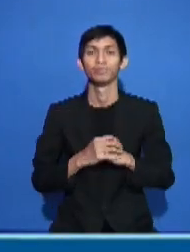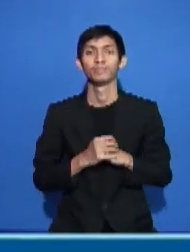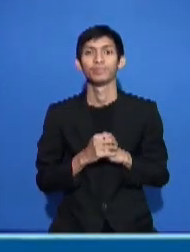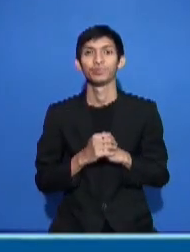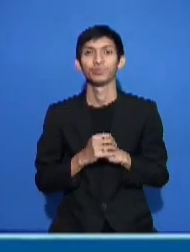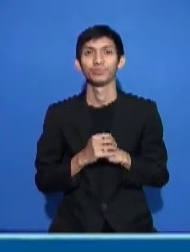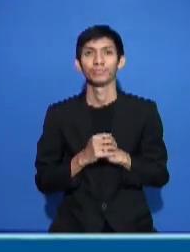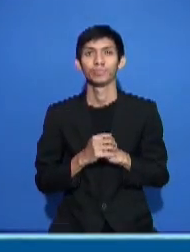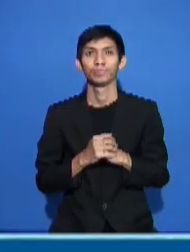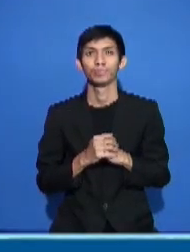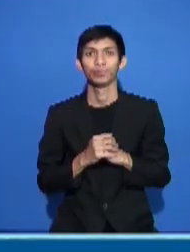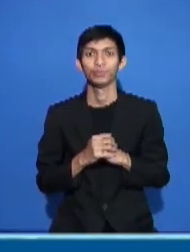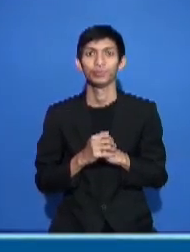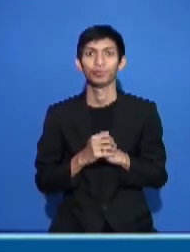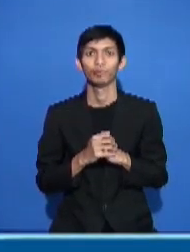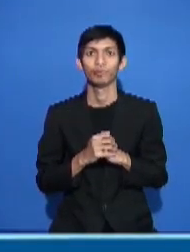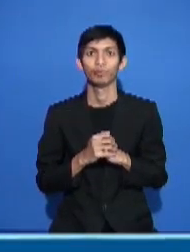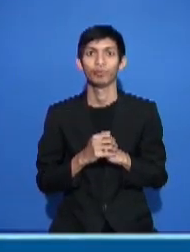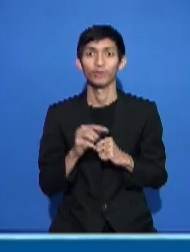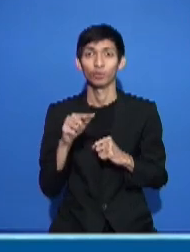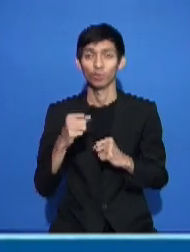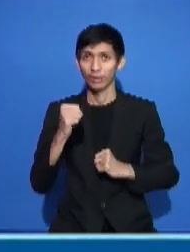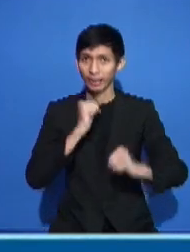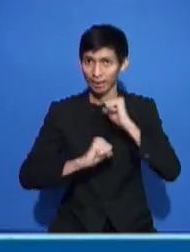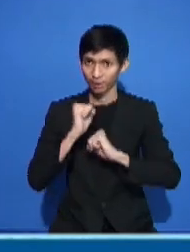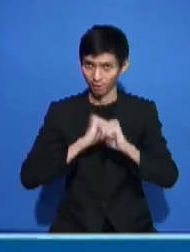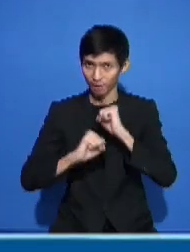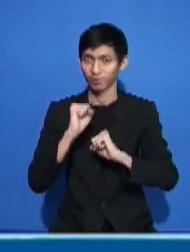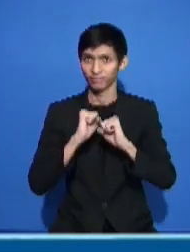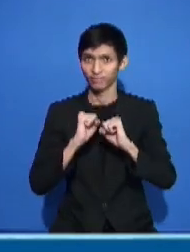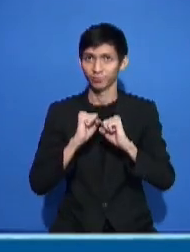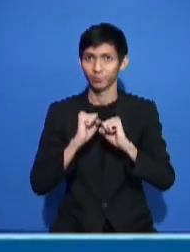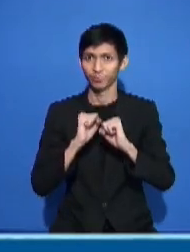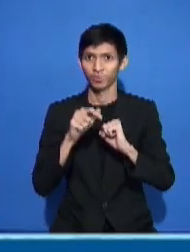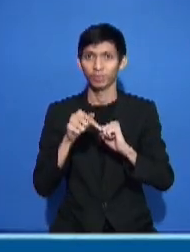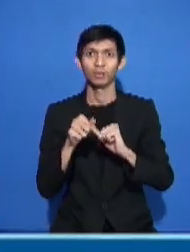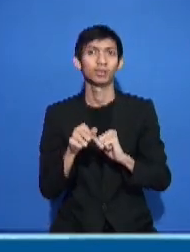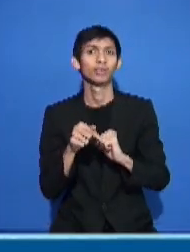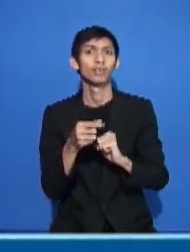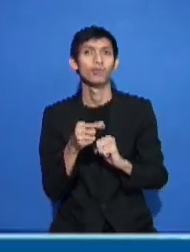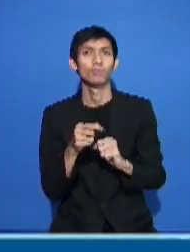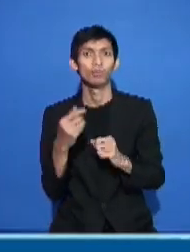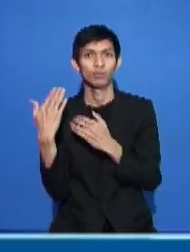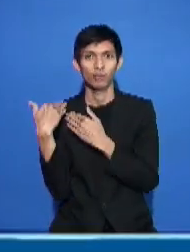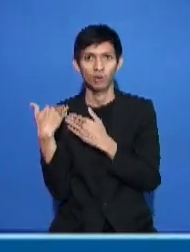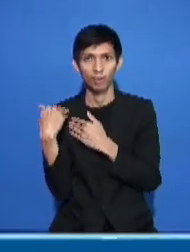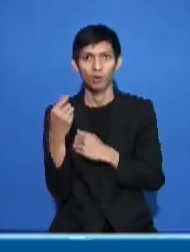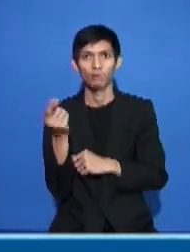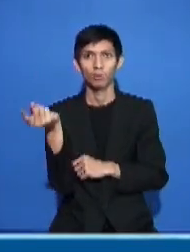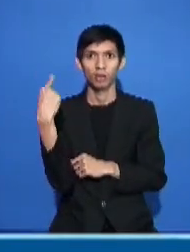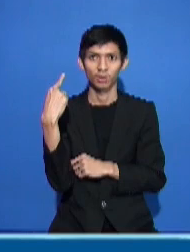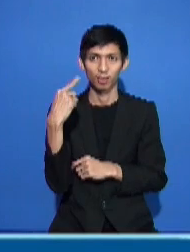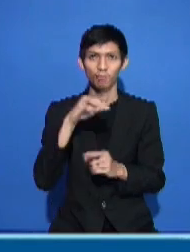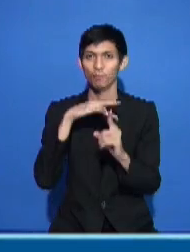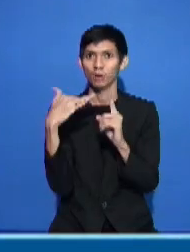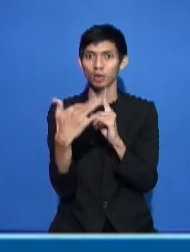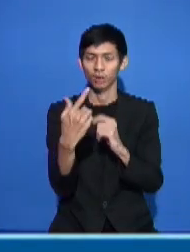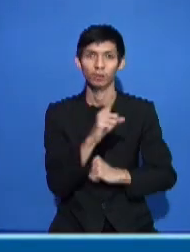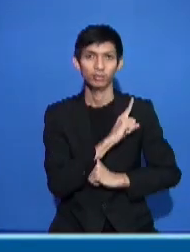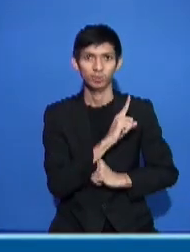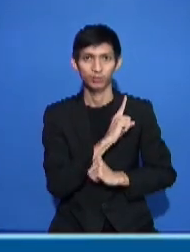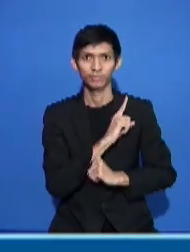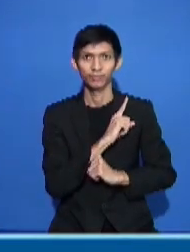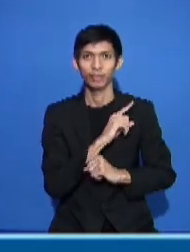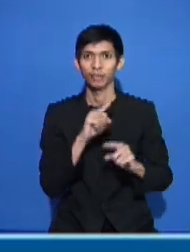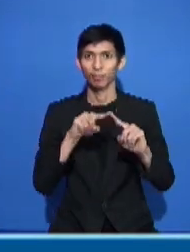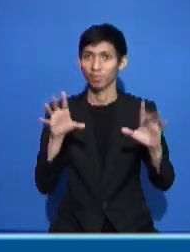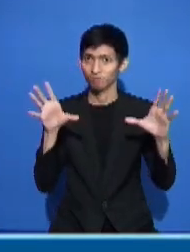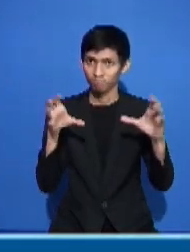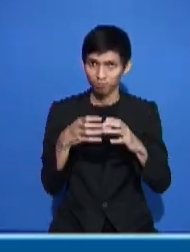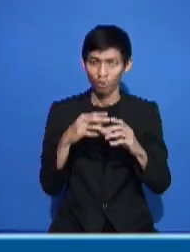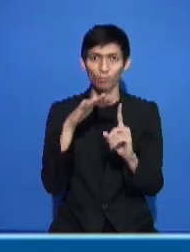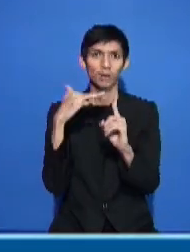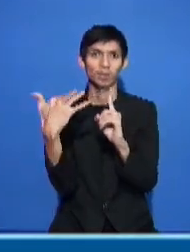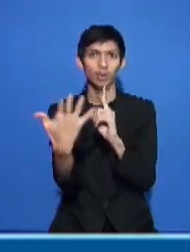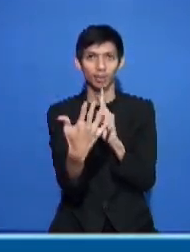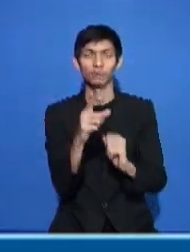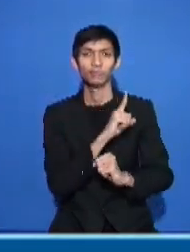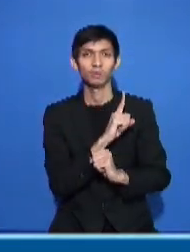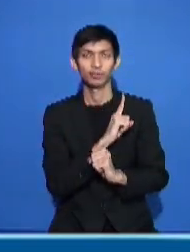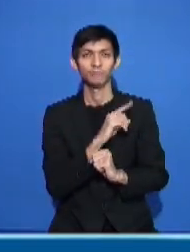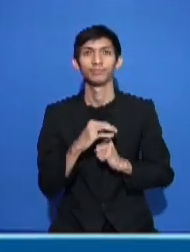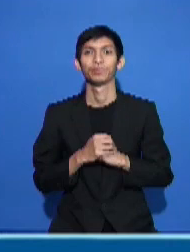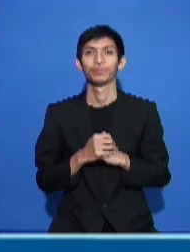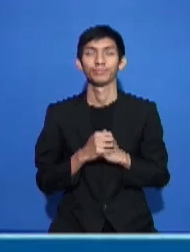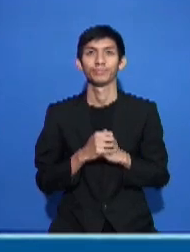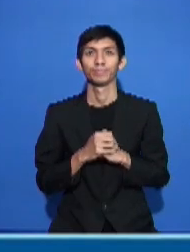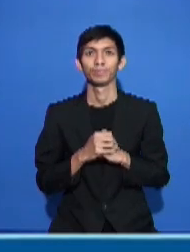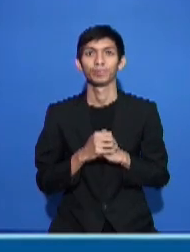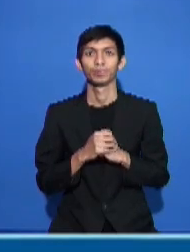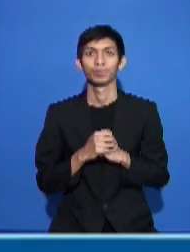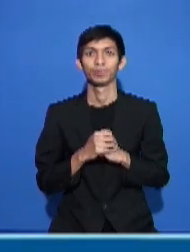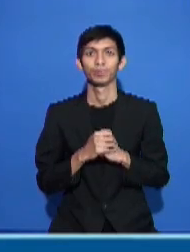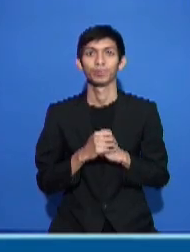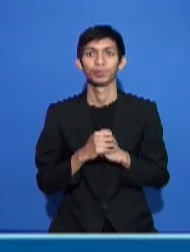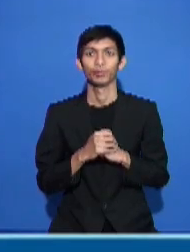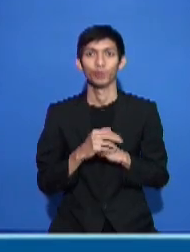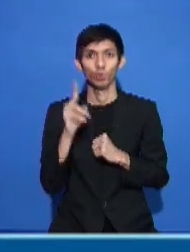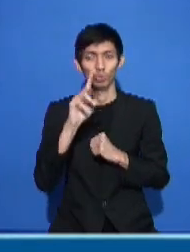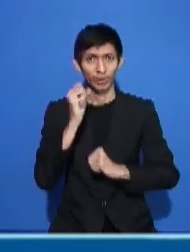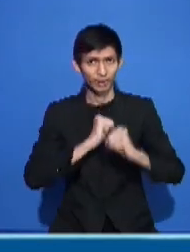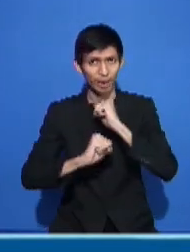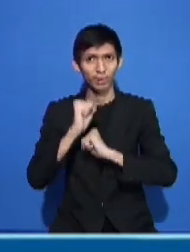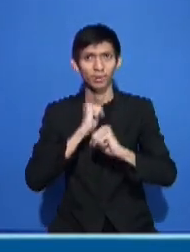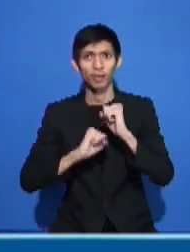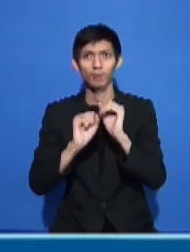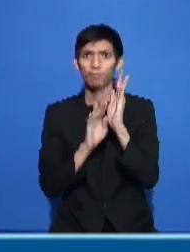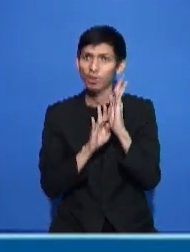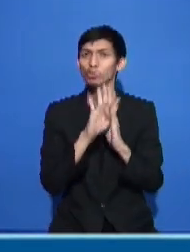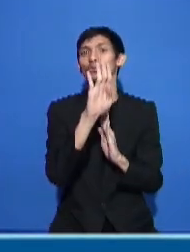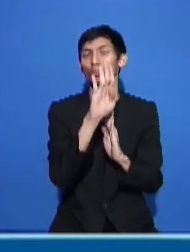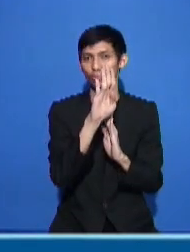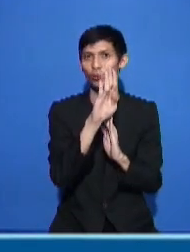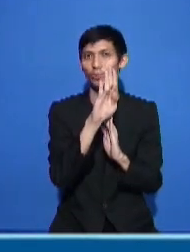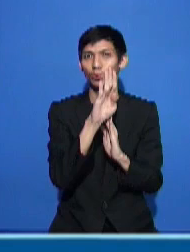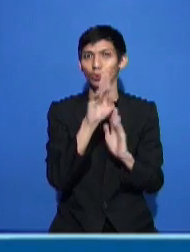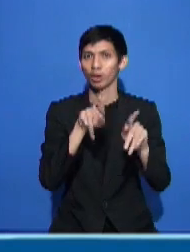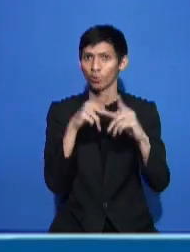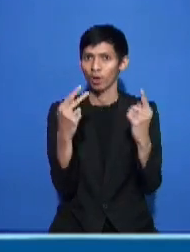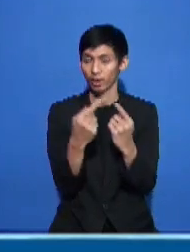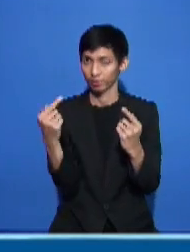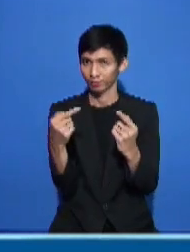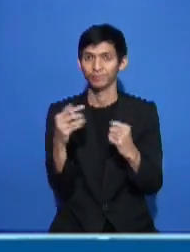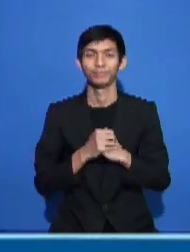usaha peningkatan pendapatan kesejahteraan keluarga kandidamal